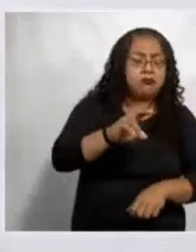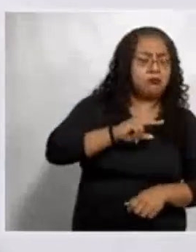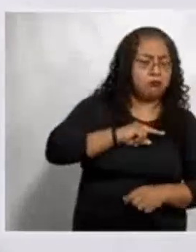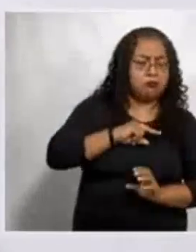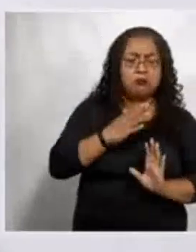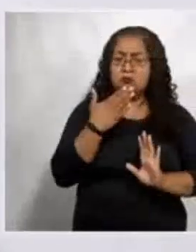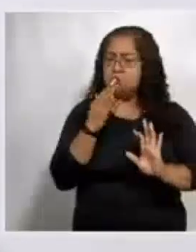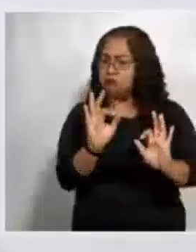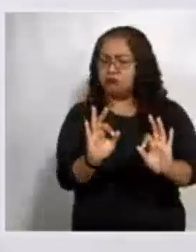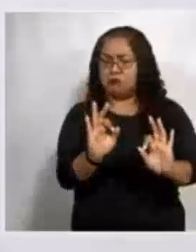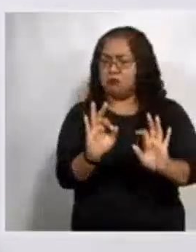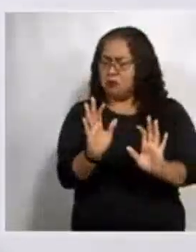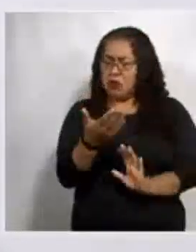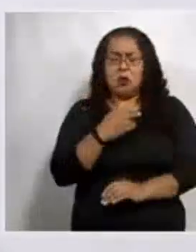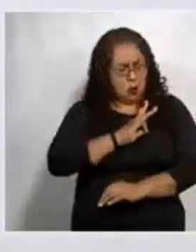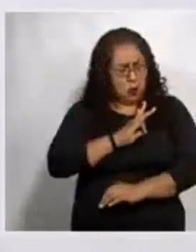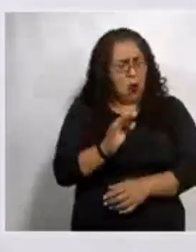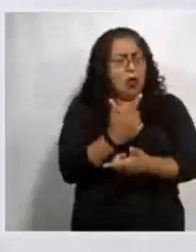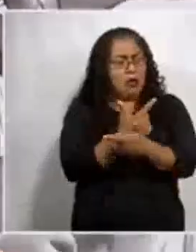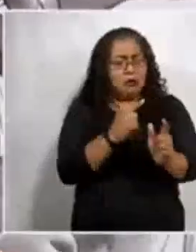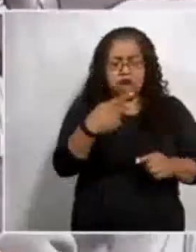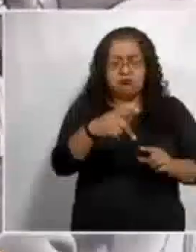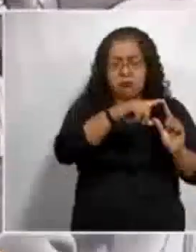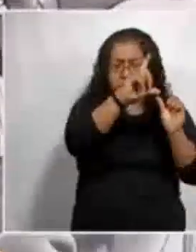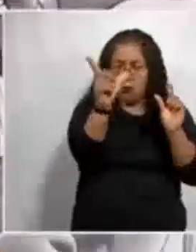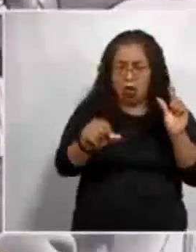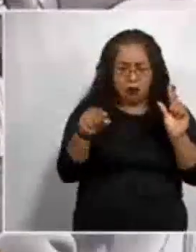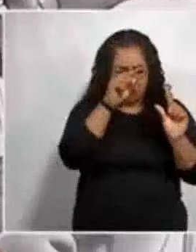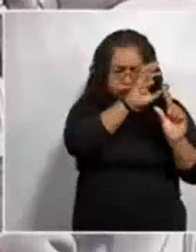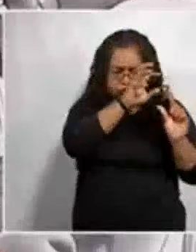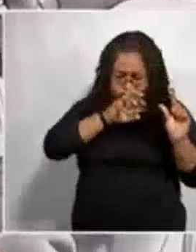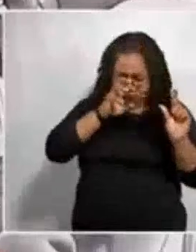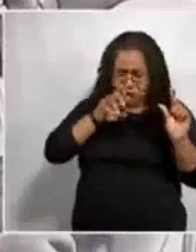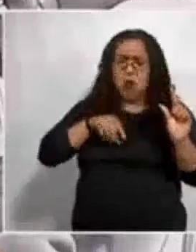por supuesto que puede haber en México y qué bueno que haya, pero eso es para quien pueda